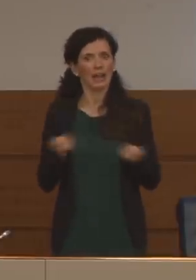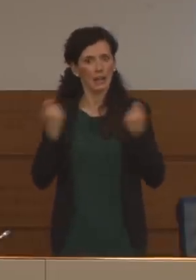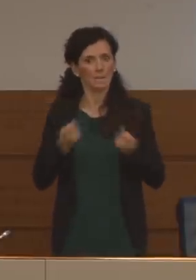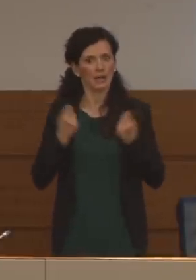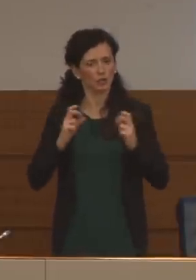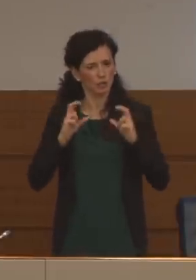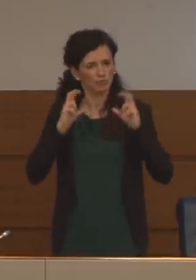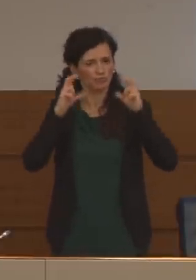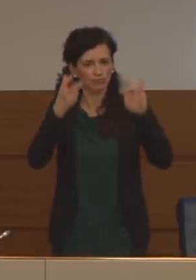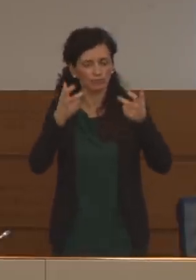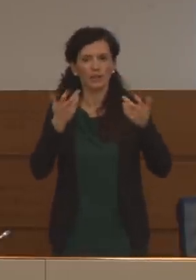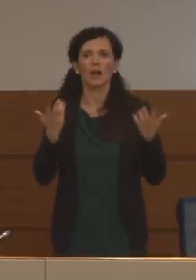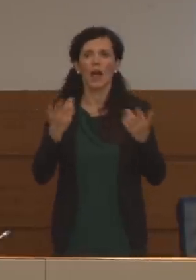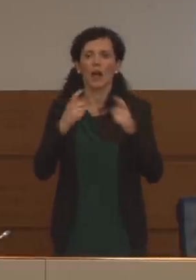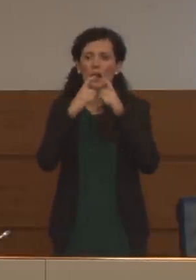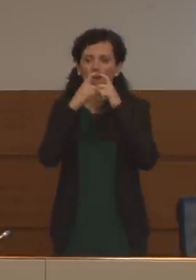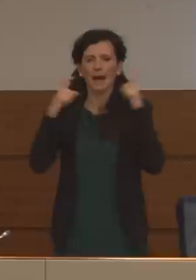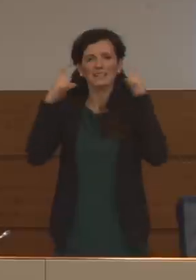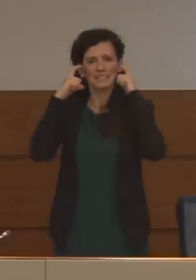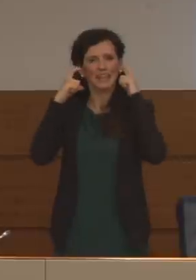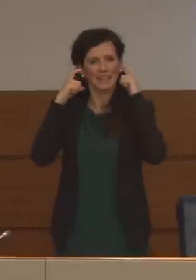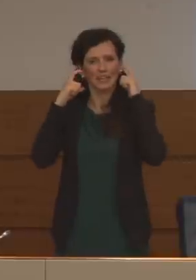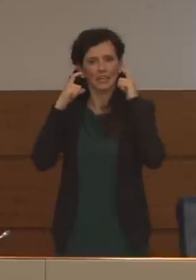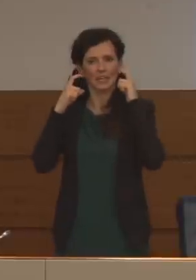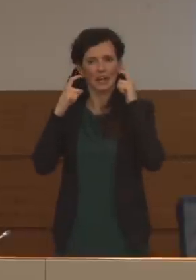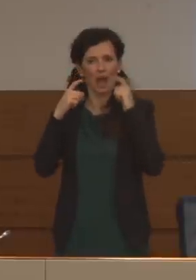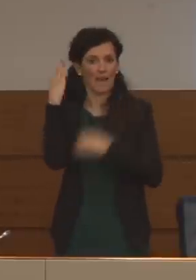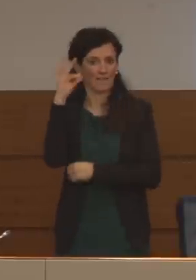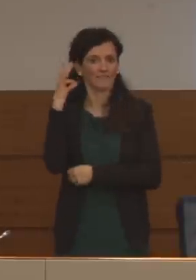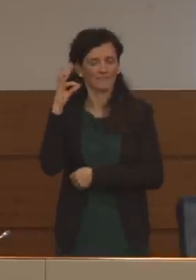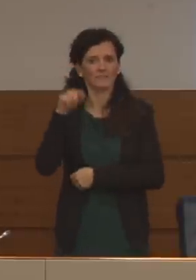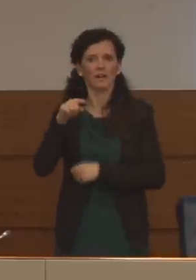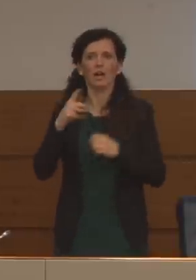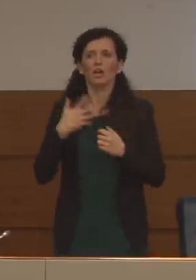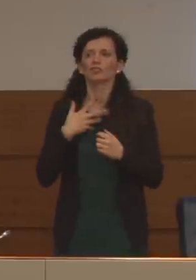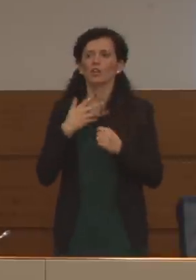anche le più buone hanno un potere filtrante quindi in qualche modo fanno